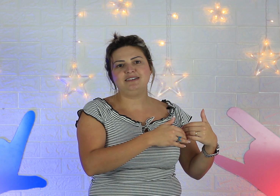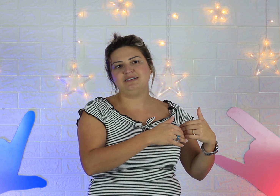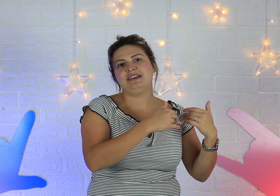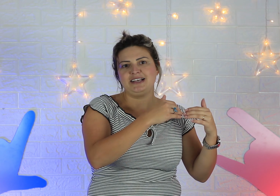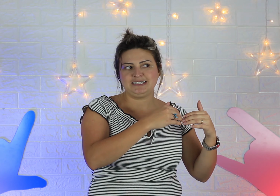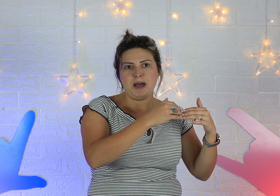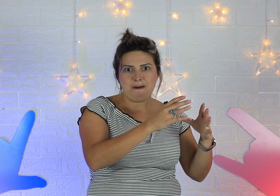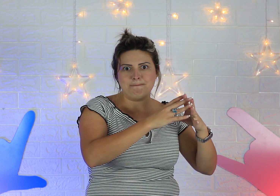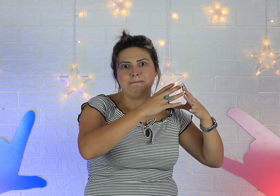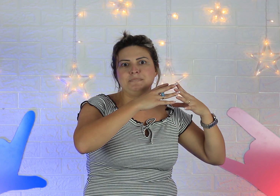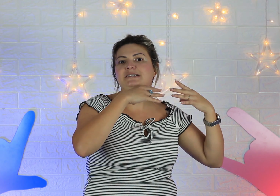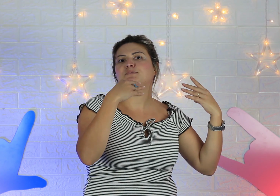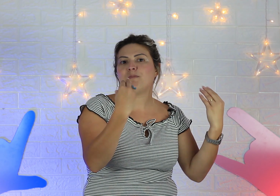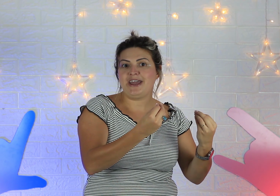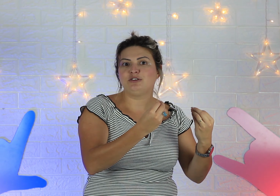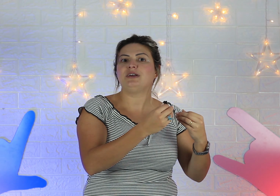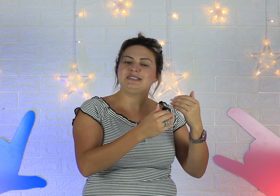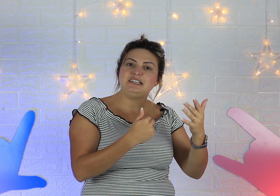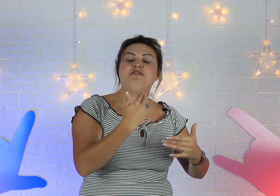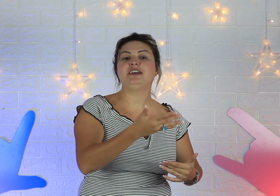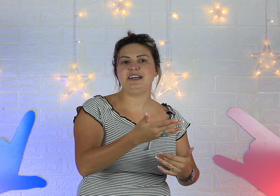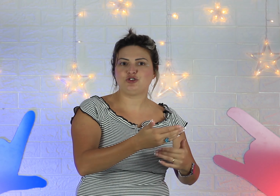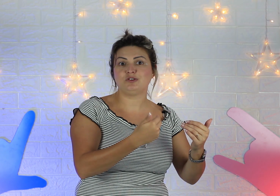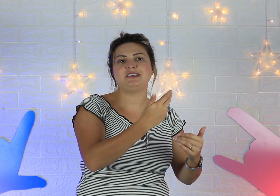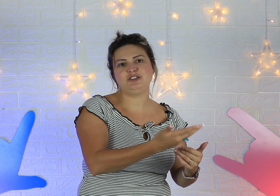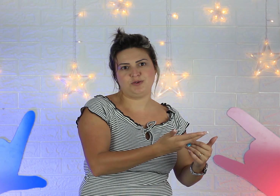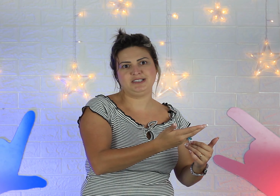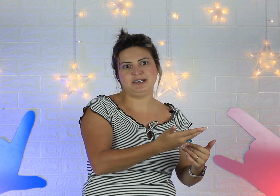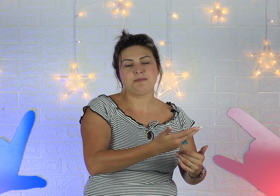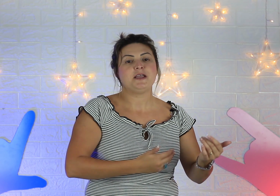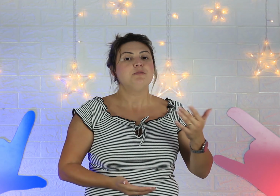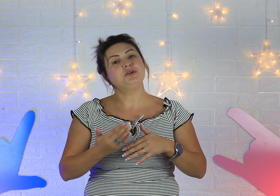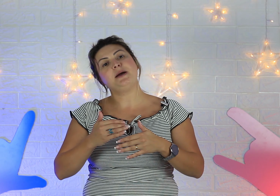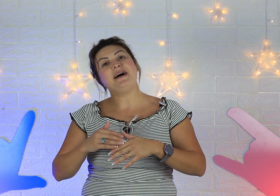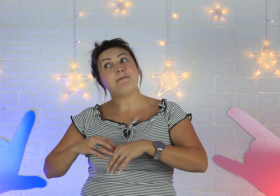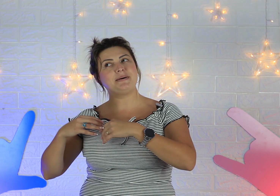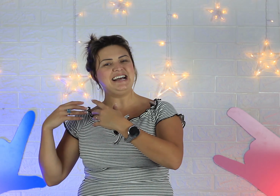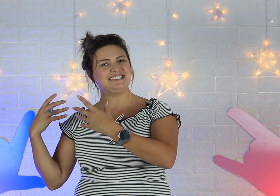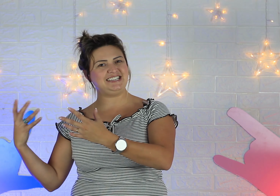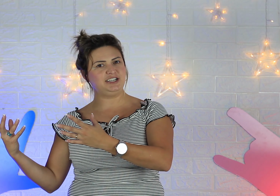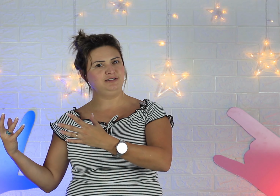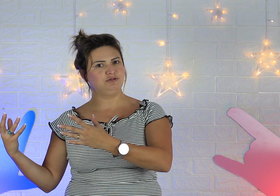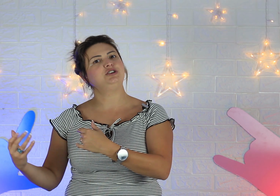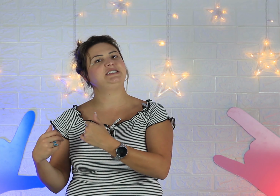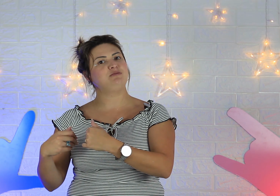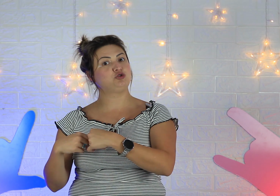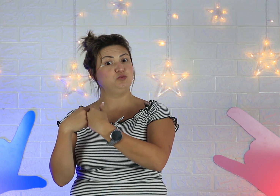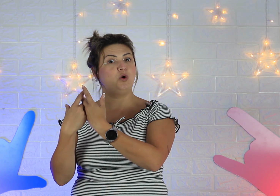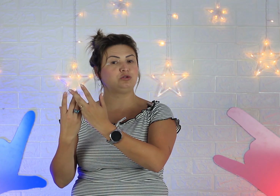prazer nessa nesse momento ela significa isso gostei de conhecer porque para prazer nós temos